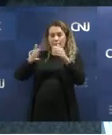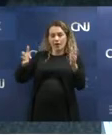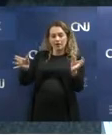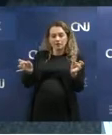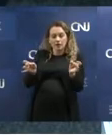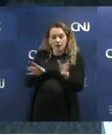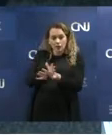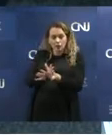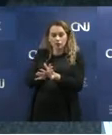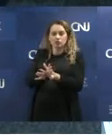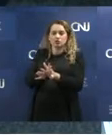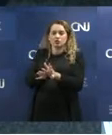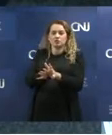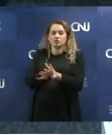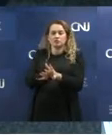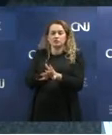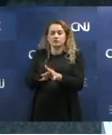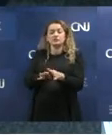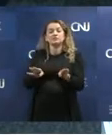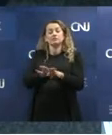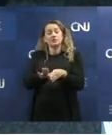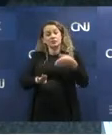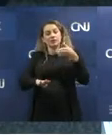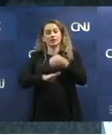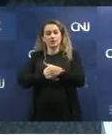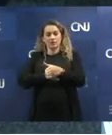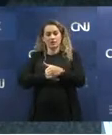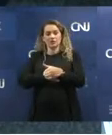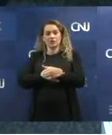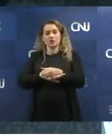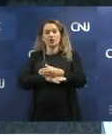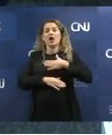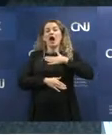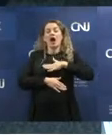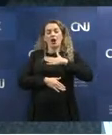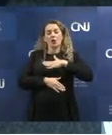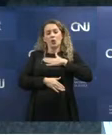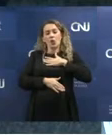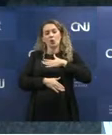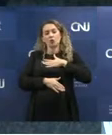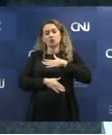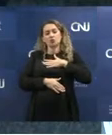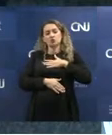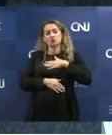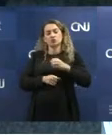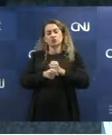e aí esta questão que foi em agosto de 2018,